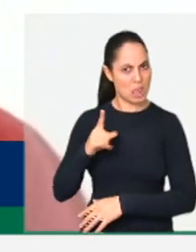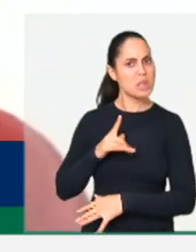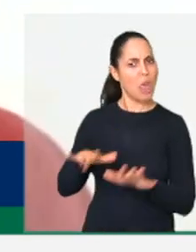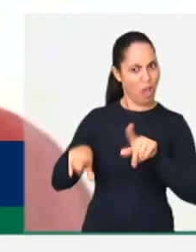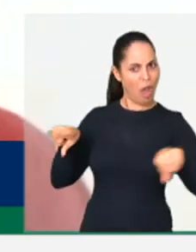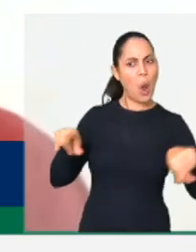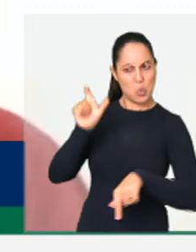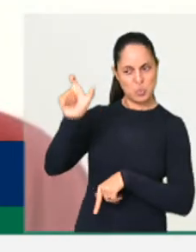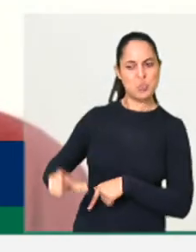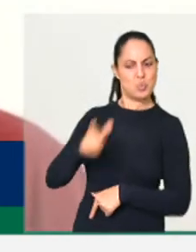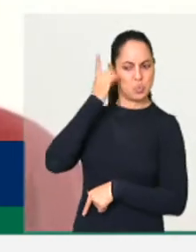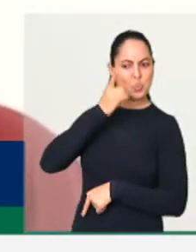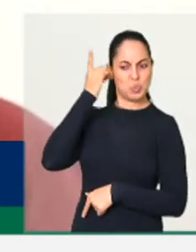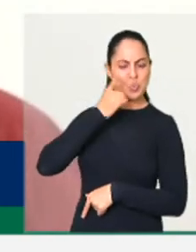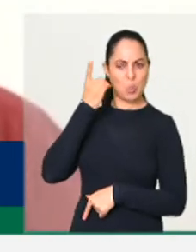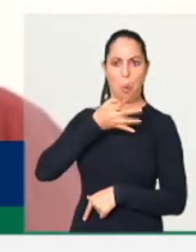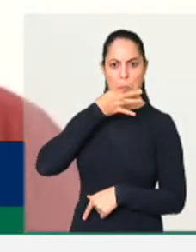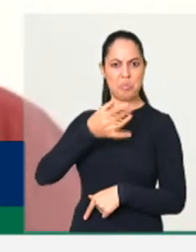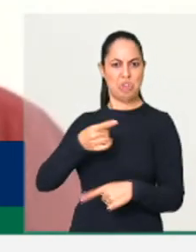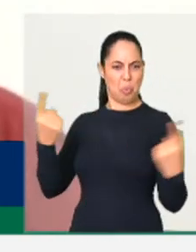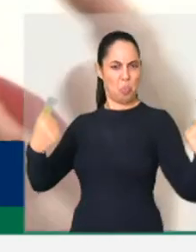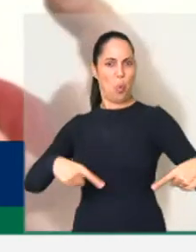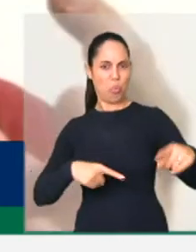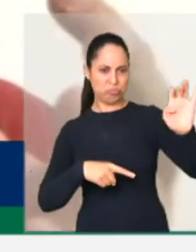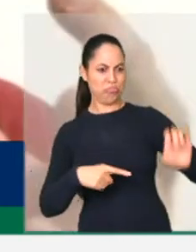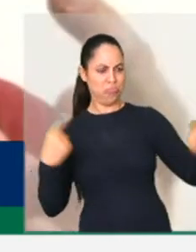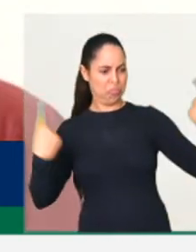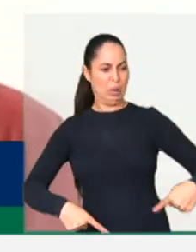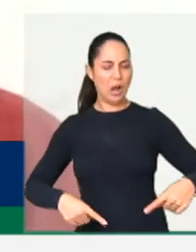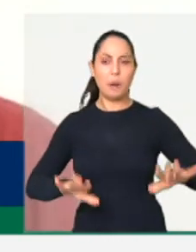PAGAR PAGUE. AGORA... NÓS ORIENTAMOS NÃO, OBRIGADO